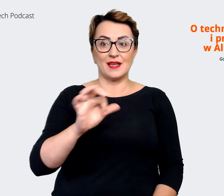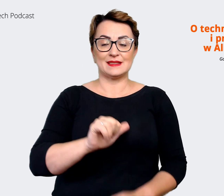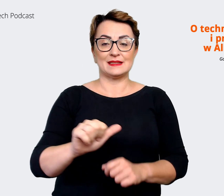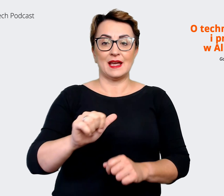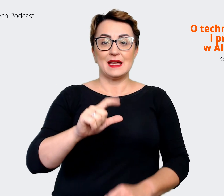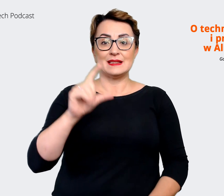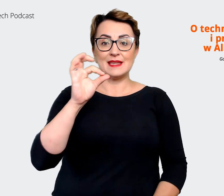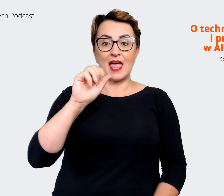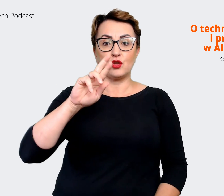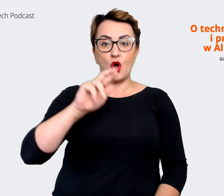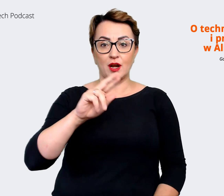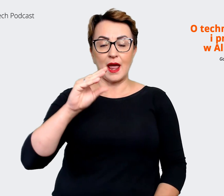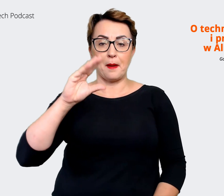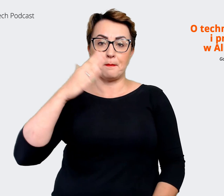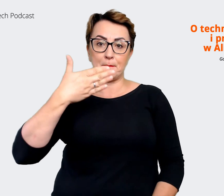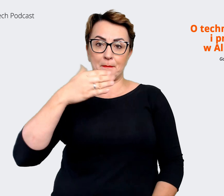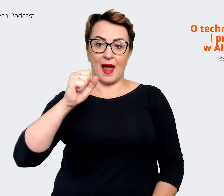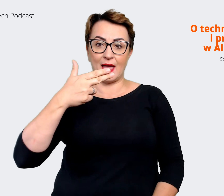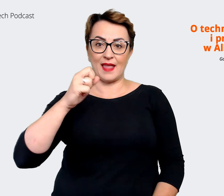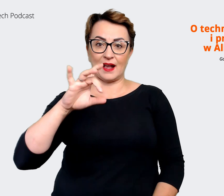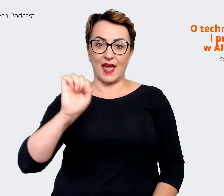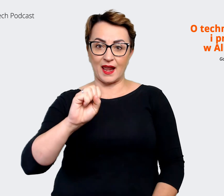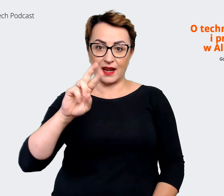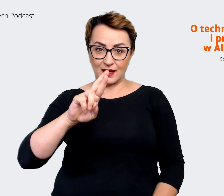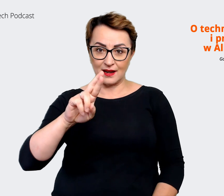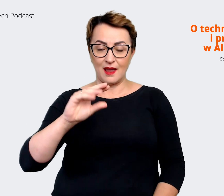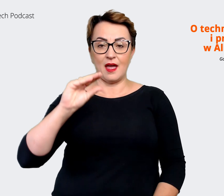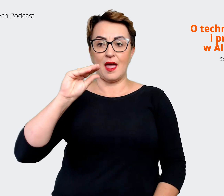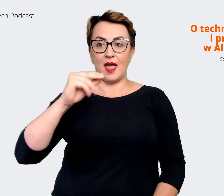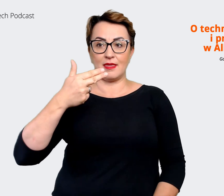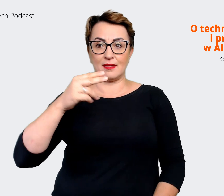Engineering .Tak brzmią Wasze stanowiska, Ale zanim przejdziemy do konkretów to chciałbym